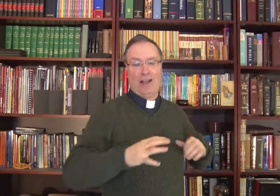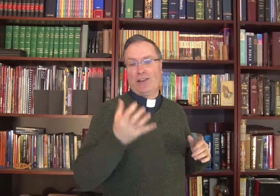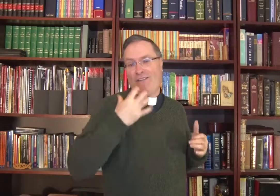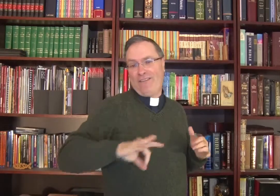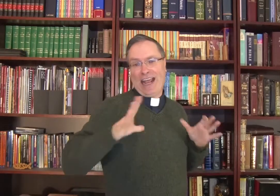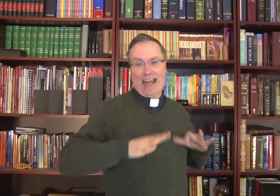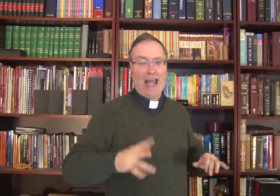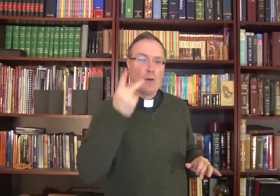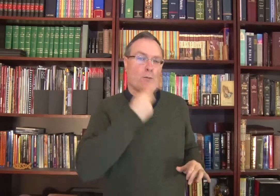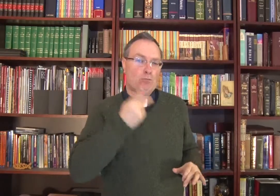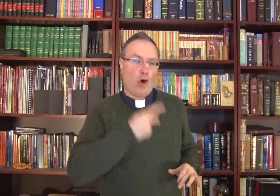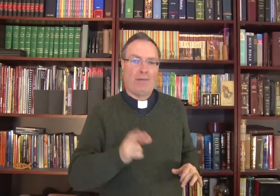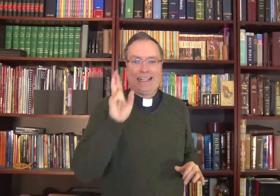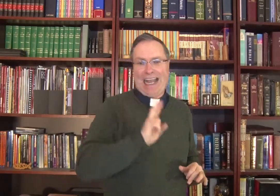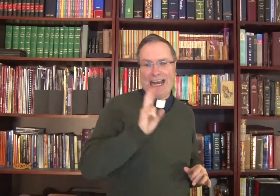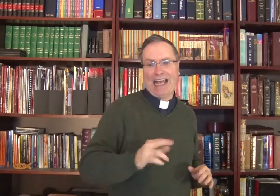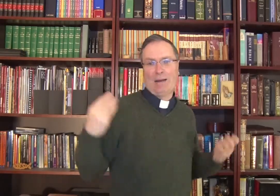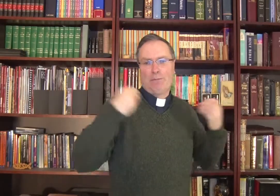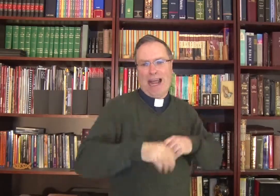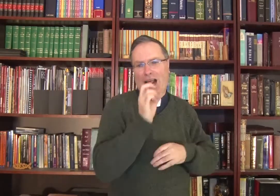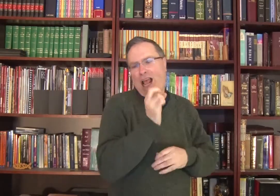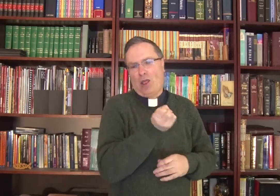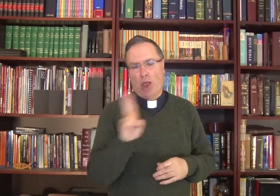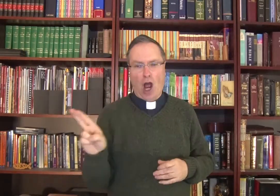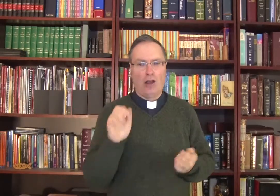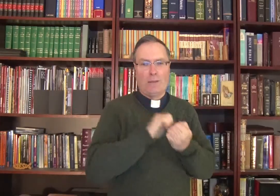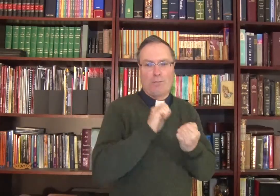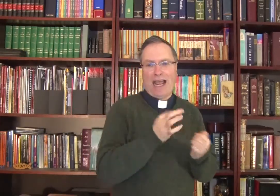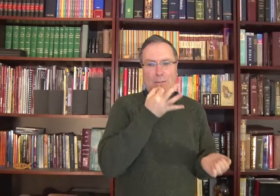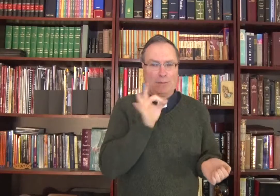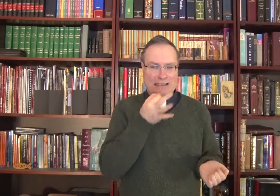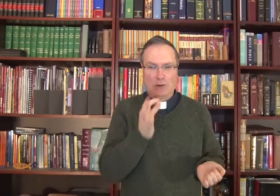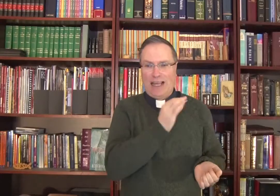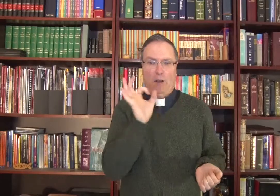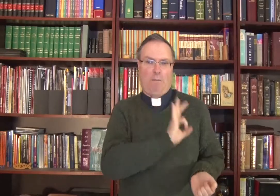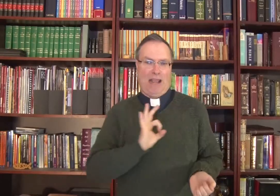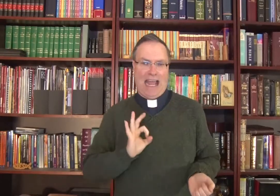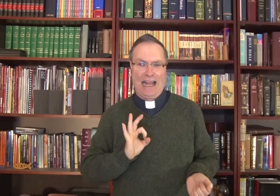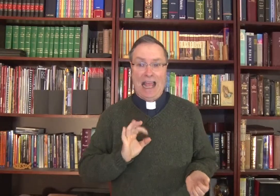de fin lin, de pourpre et d'écarlate, et parée d'or, de pierres précieuses et de perles!